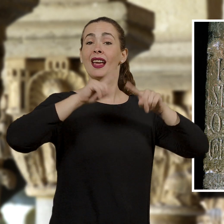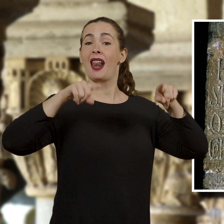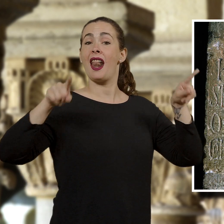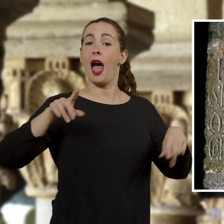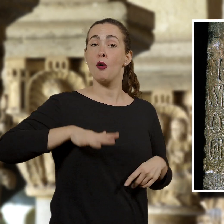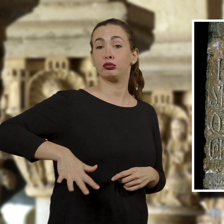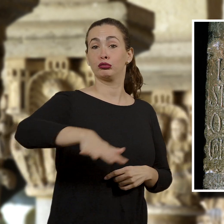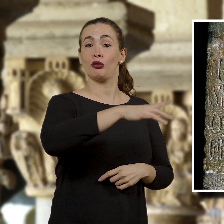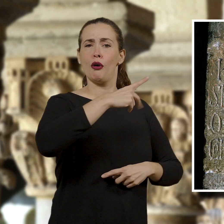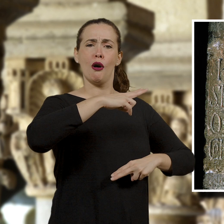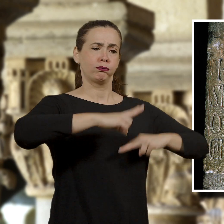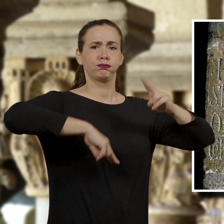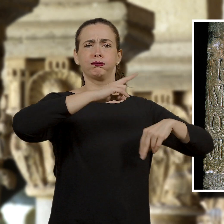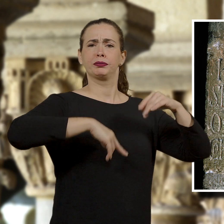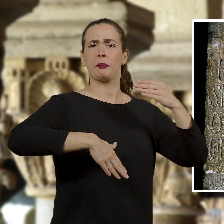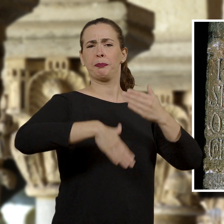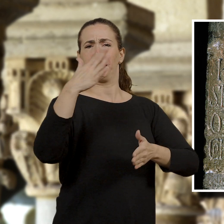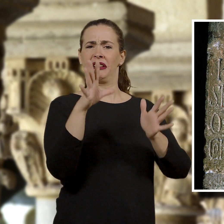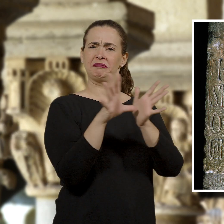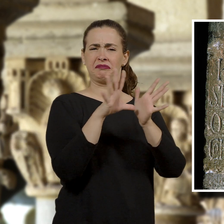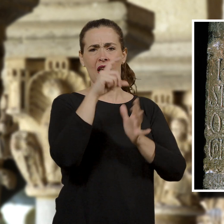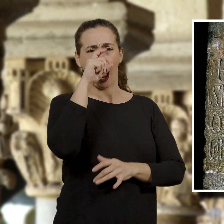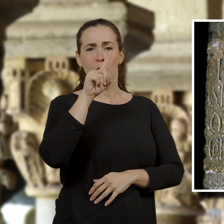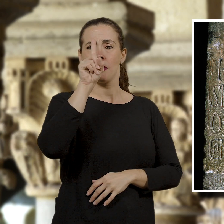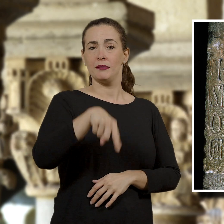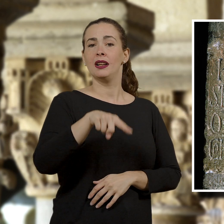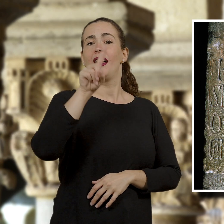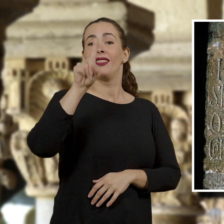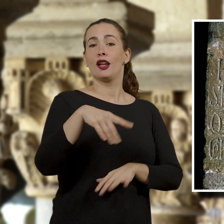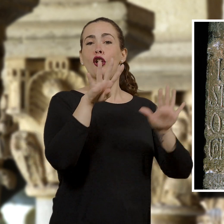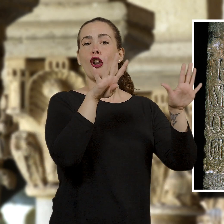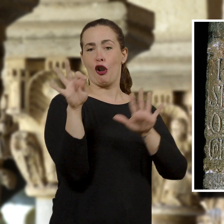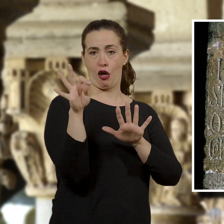La construcció del Claustre comença cap a l’any 1190,